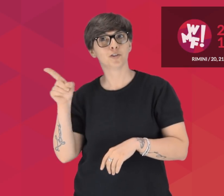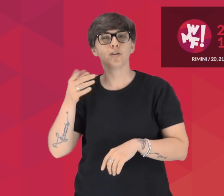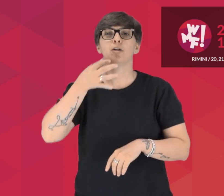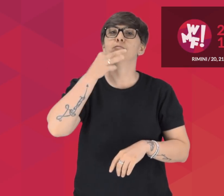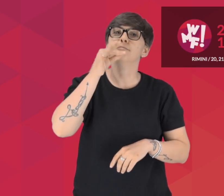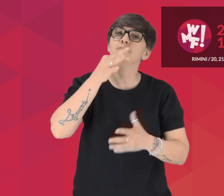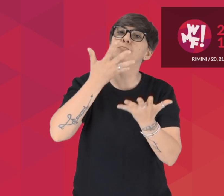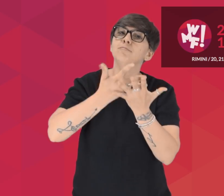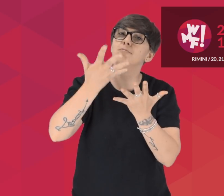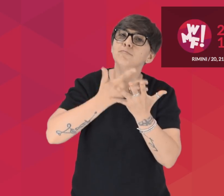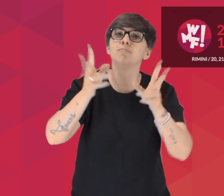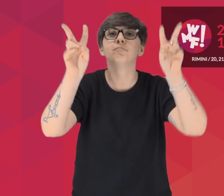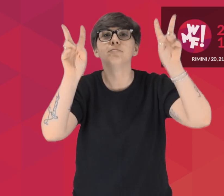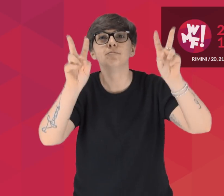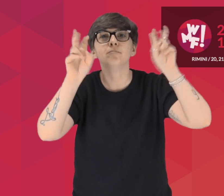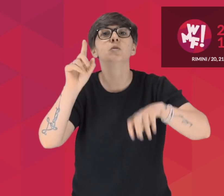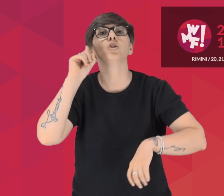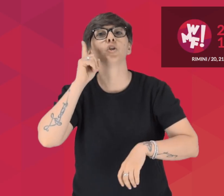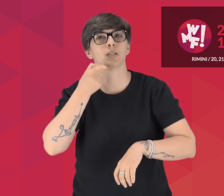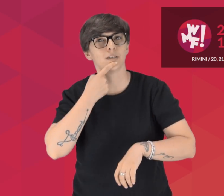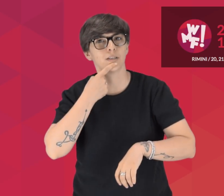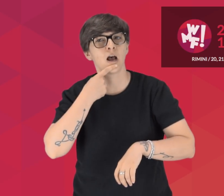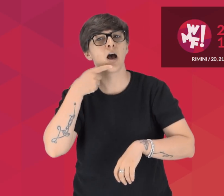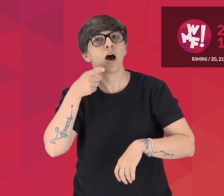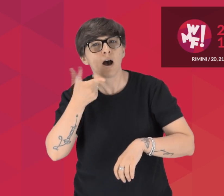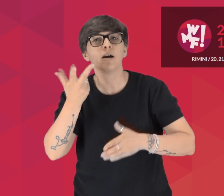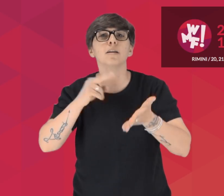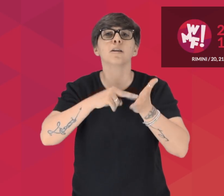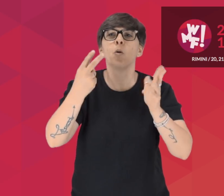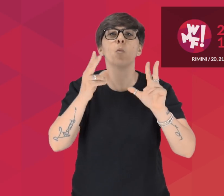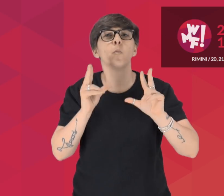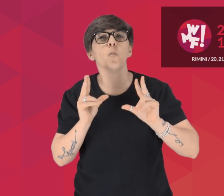che in LIS farà una panoramica sulla sordità